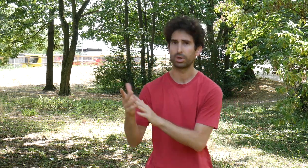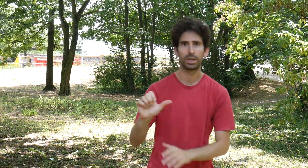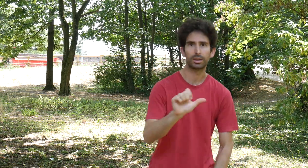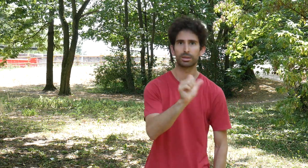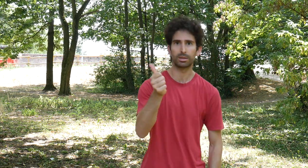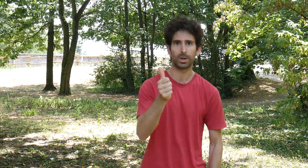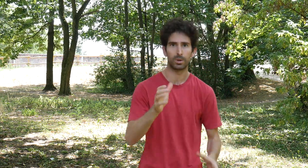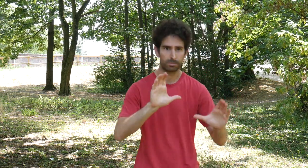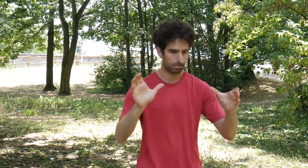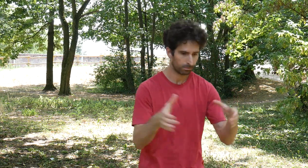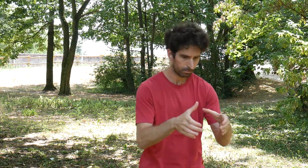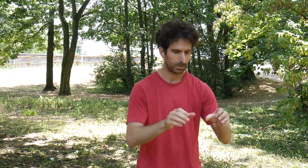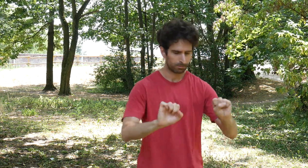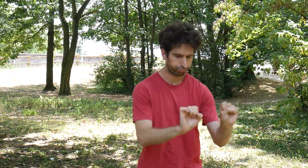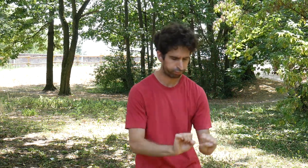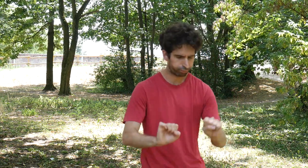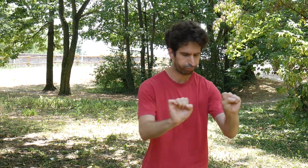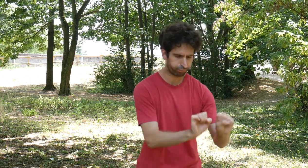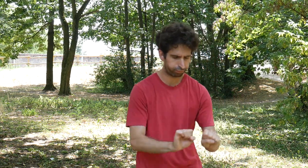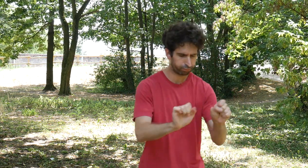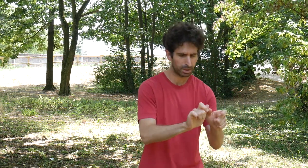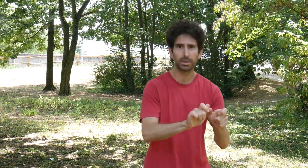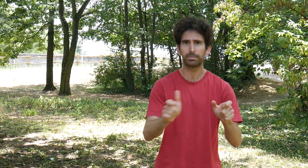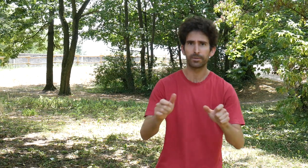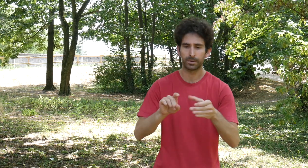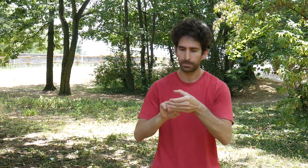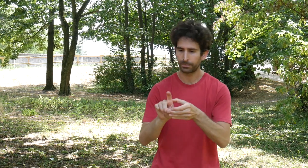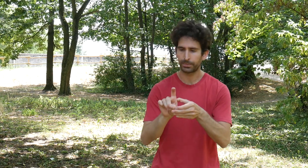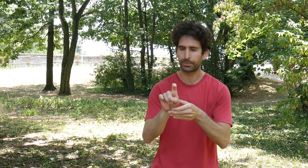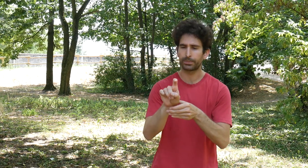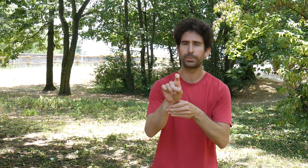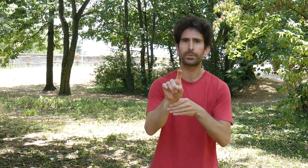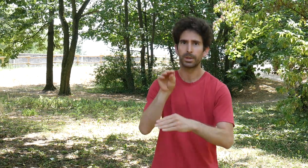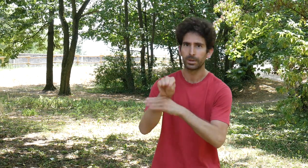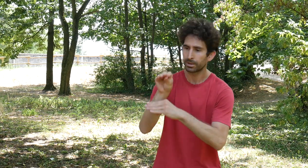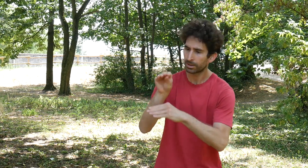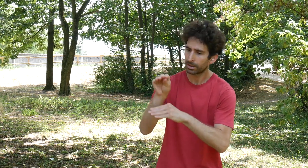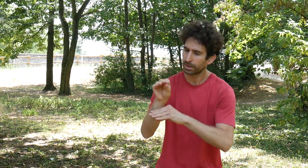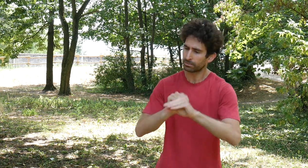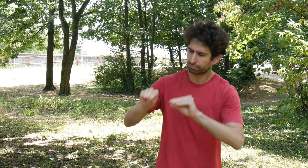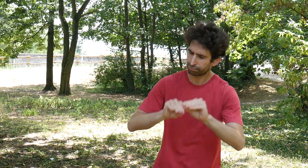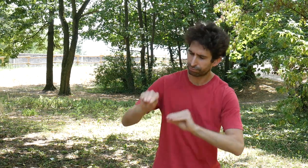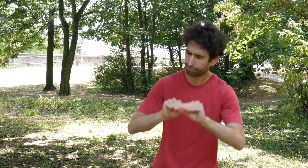D'abord le nettoyage de la ruche, puis les soins nourriciers des larves,